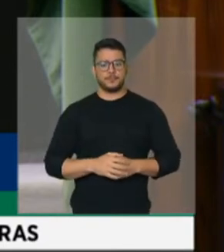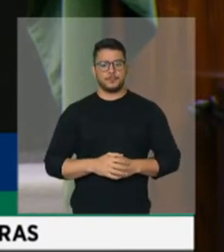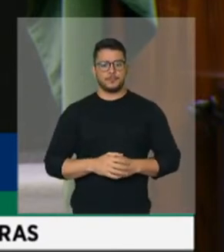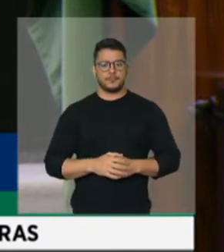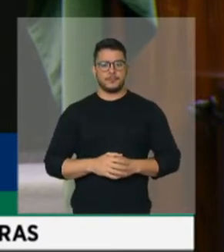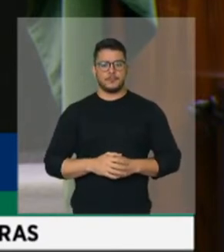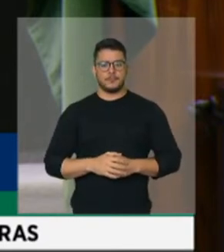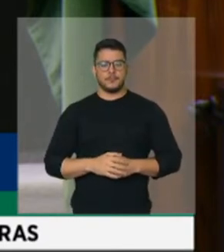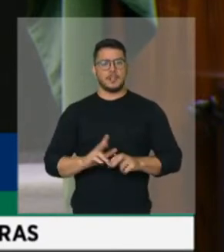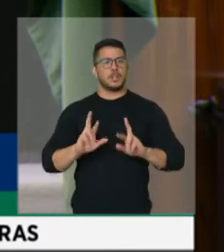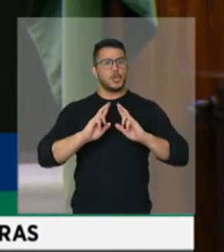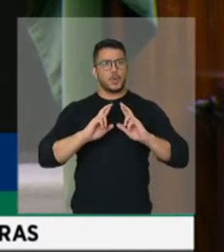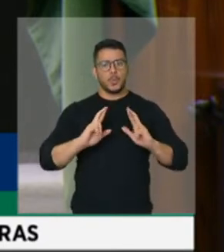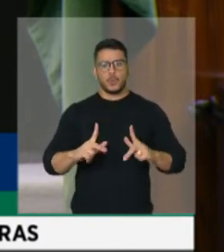PRIVATIZAÇÃO DOS CORREIOS. ISSO... NÃO É A PAUTA DO